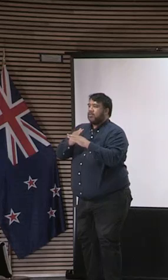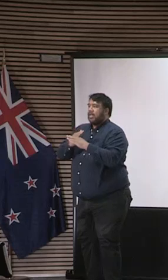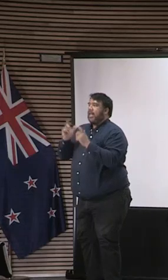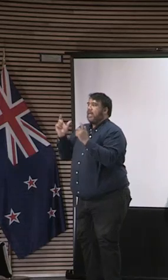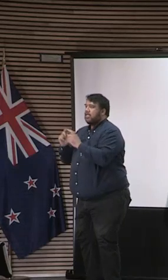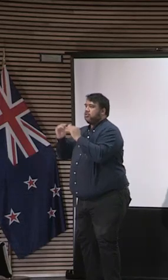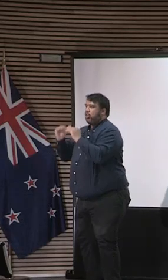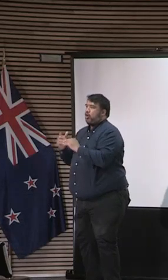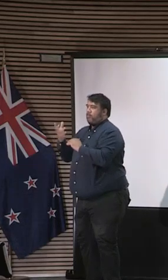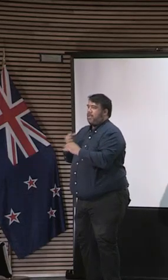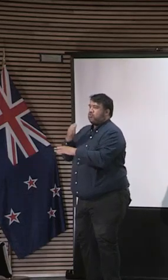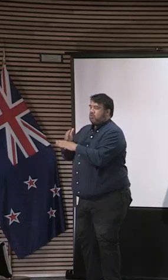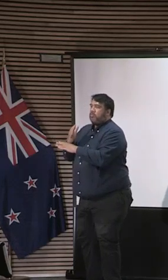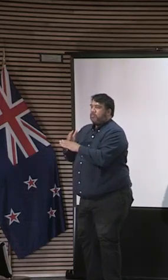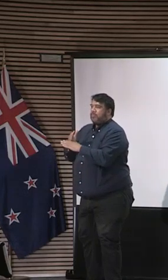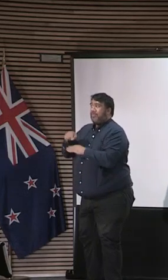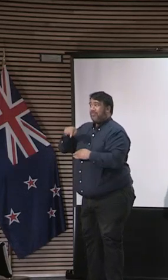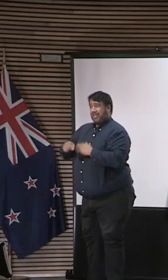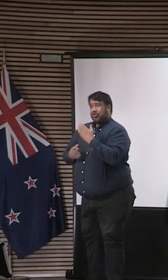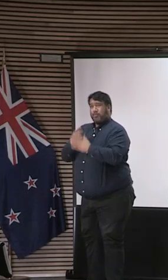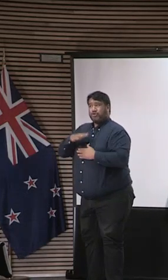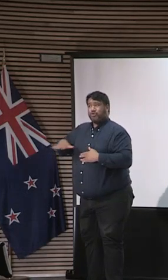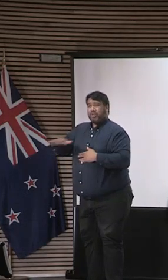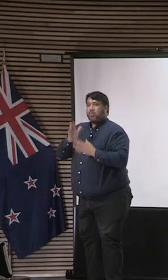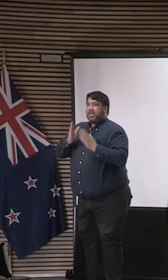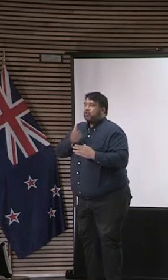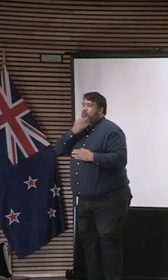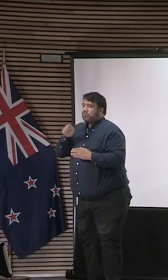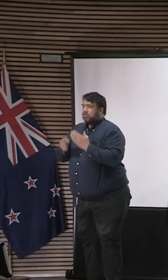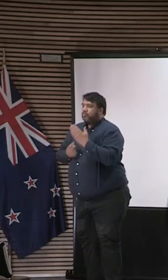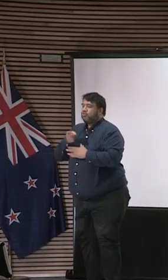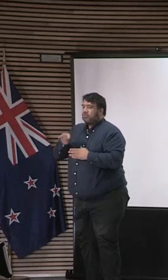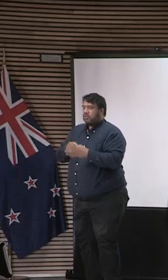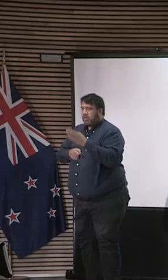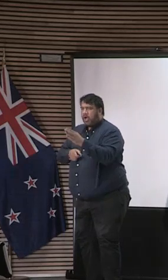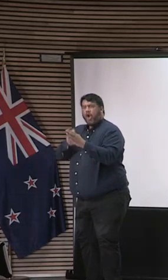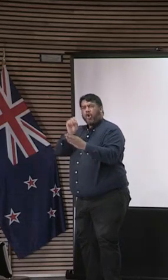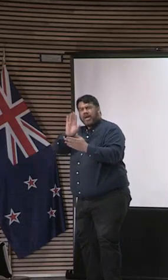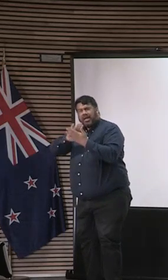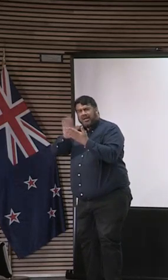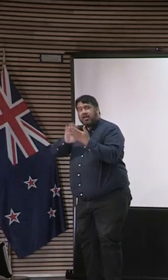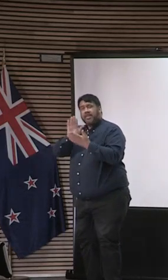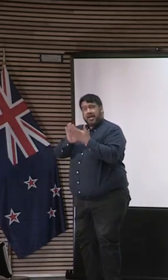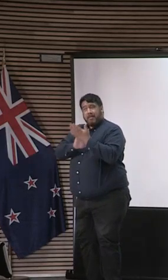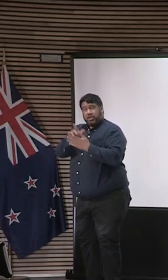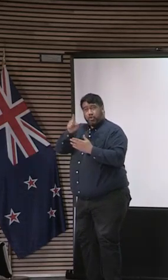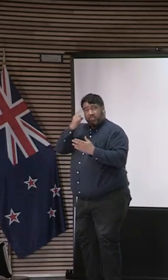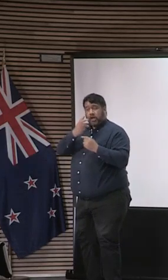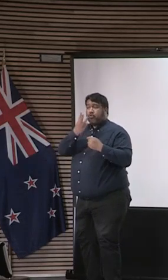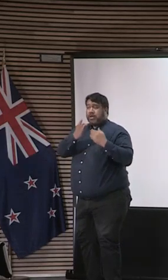mahi kei te kaha taatau ki te mahi reipa, ki te taraiwa i te öhanga utu nui. Ki te kite kaore tatou e whakakapi i aua